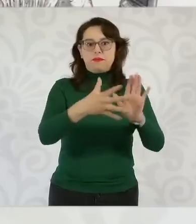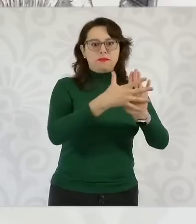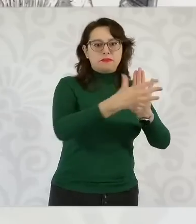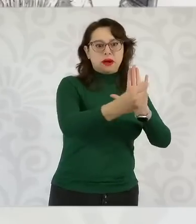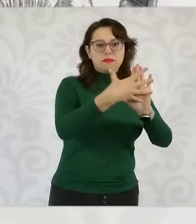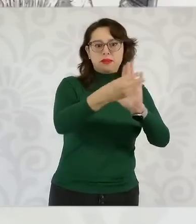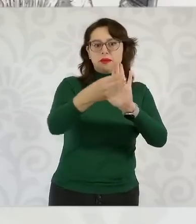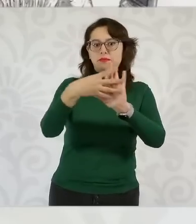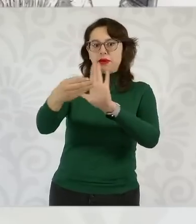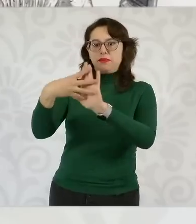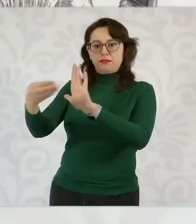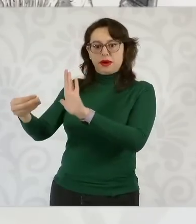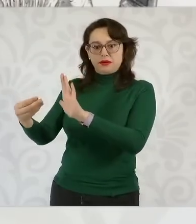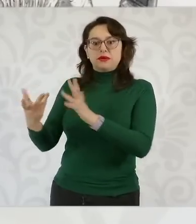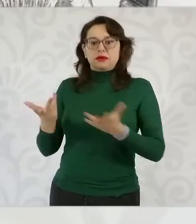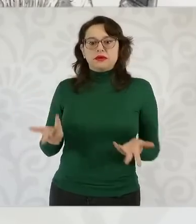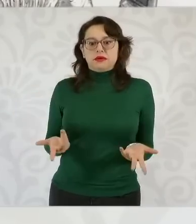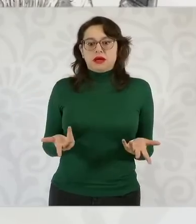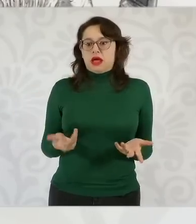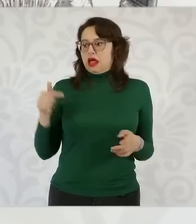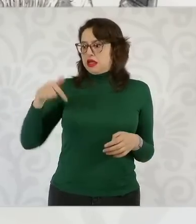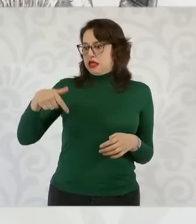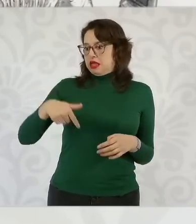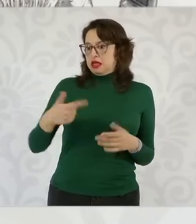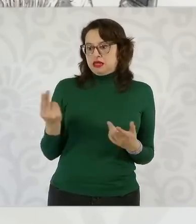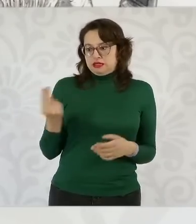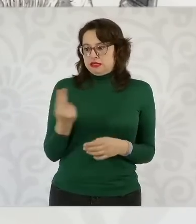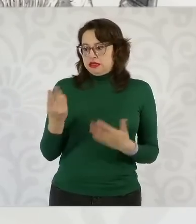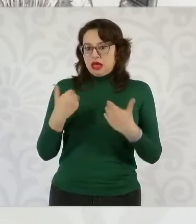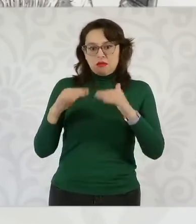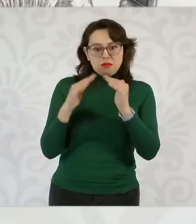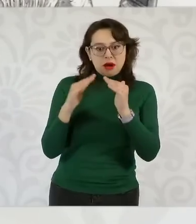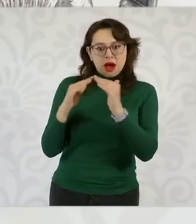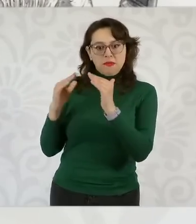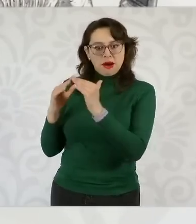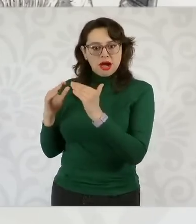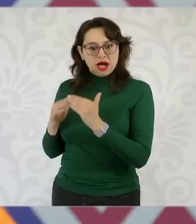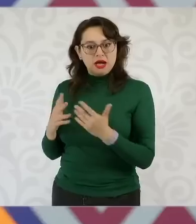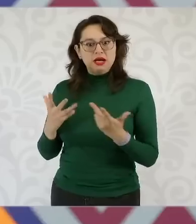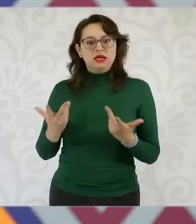Hay mucha necesidad de vivienda en este país No solo en en en cantidad sino también en necesidad